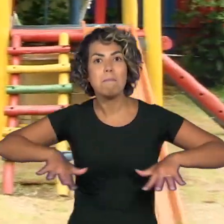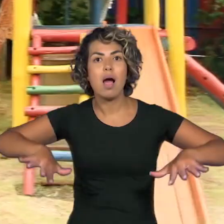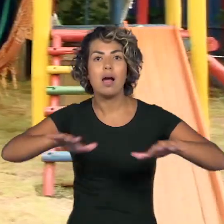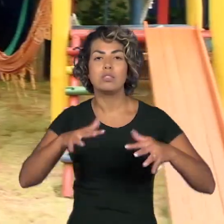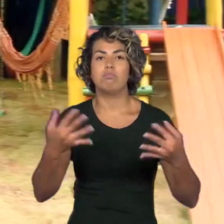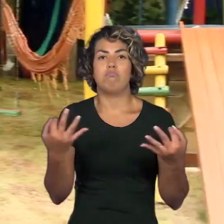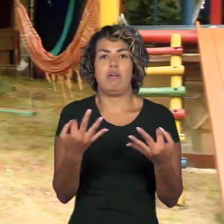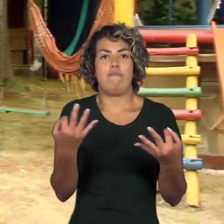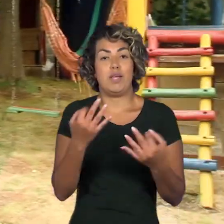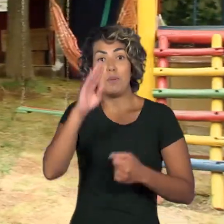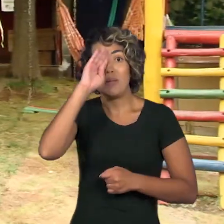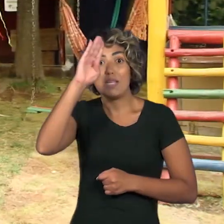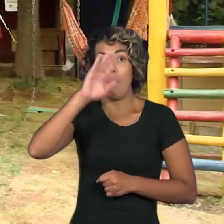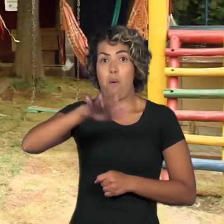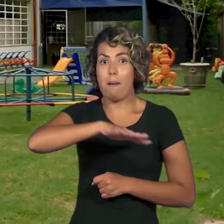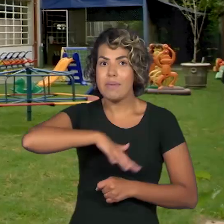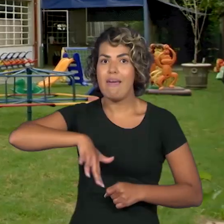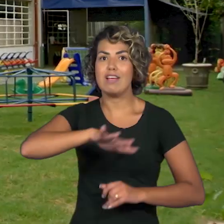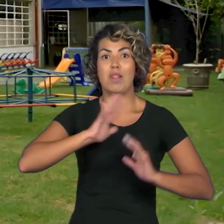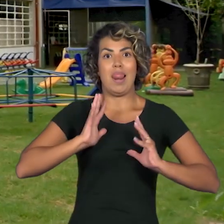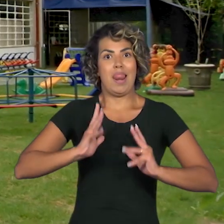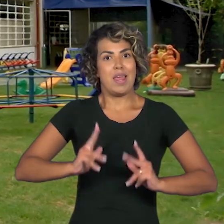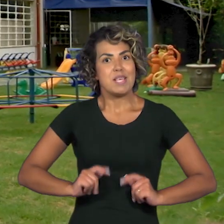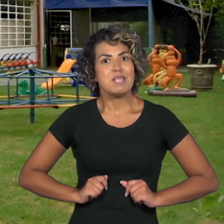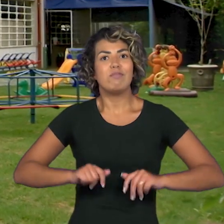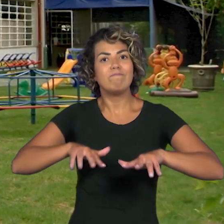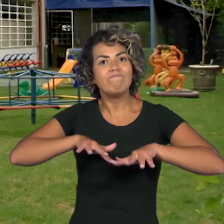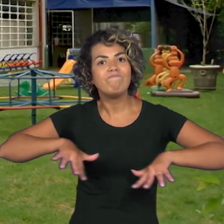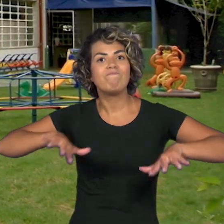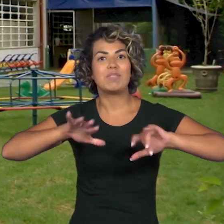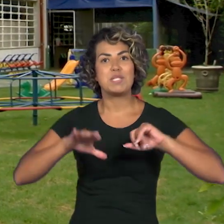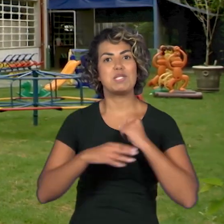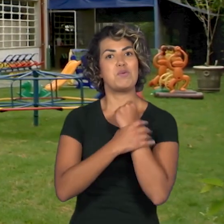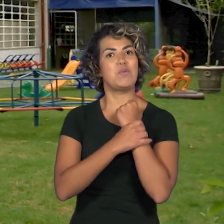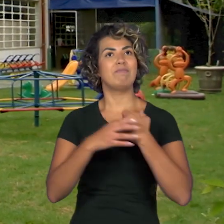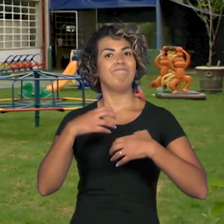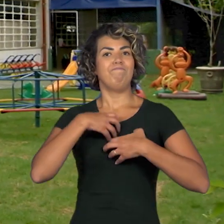DE UM AMBIENTE LIMPO, SEGURO E AGRADÁVEL PARA A CONVIVÊNCIA.